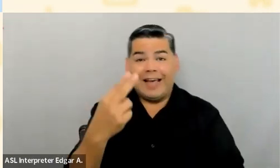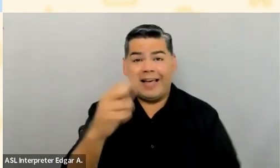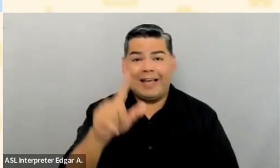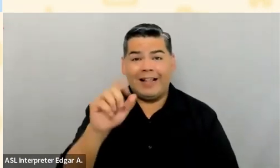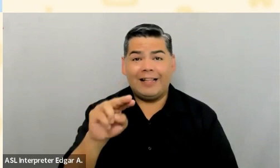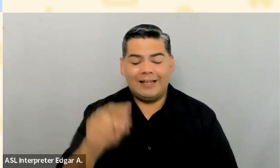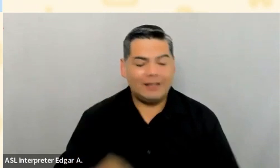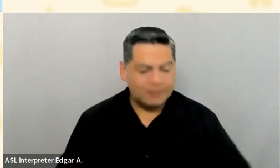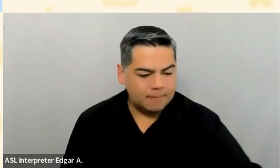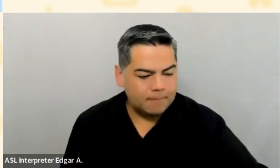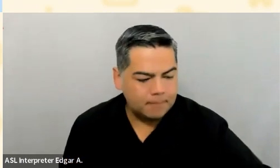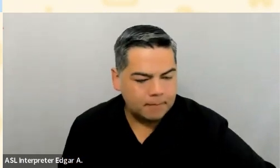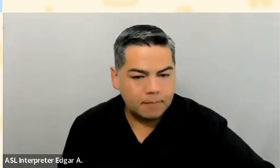Espero estar a la altura de esa introducción.